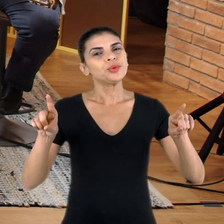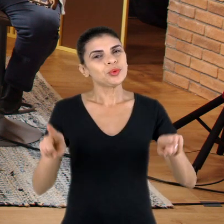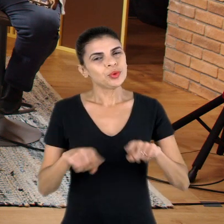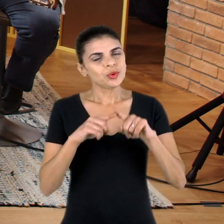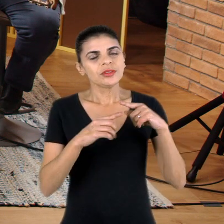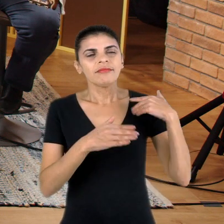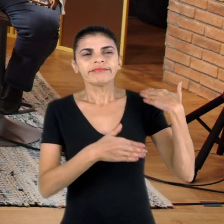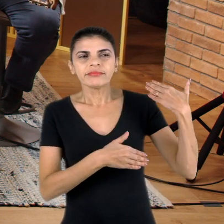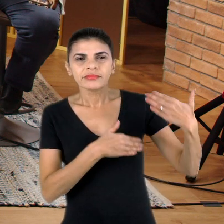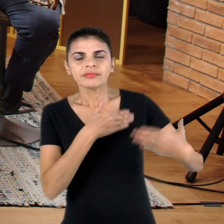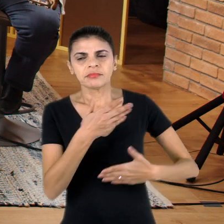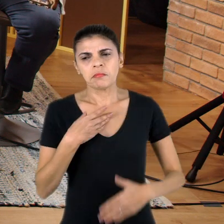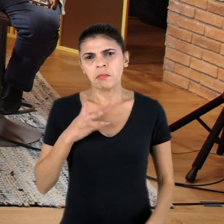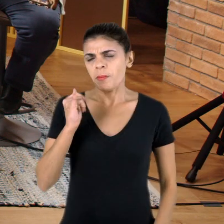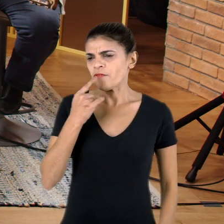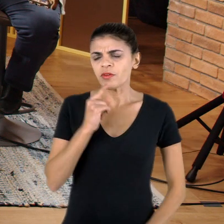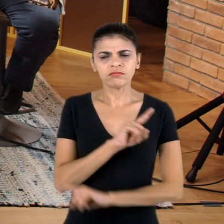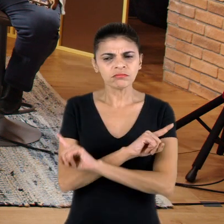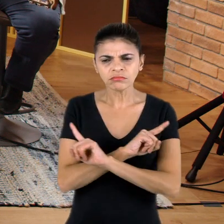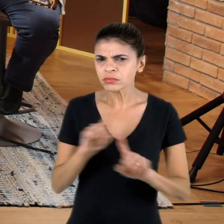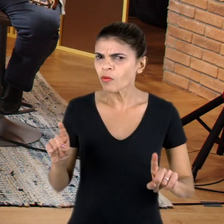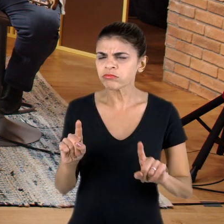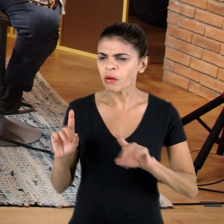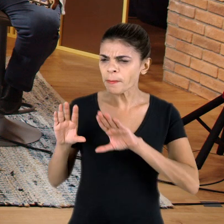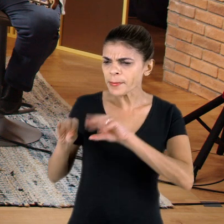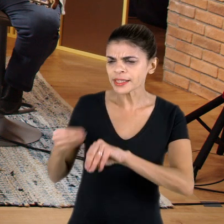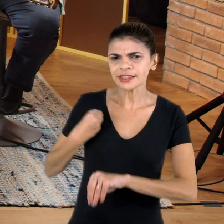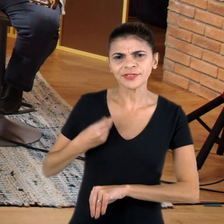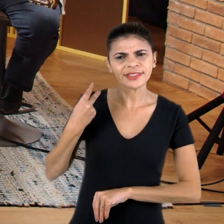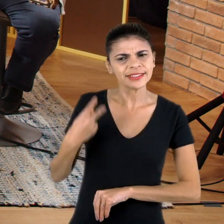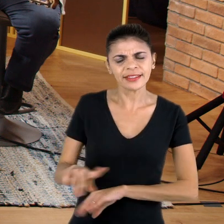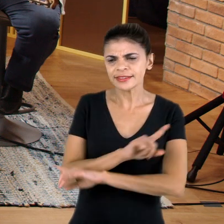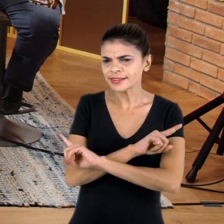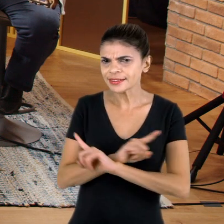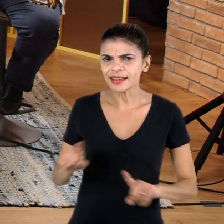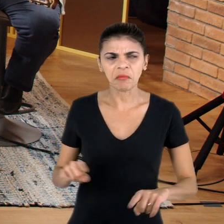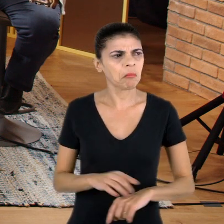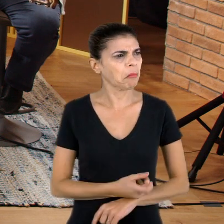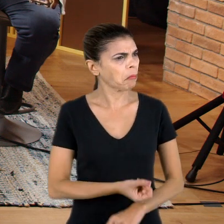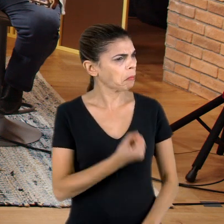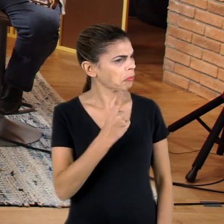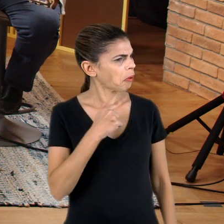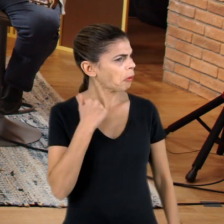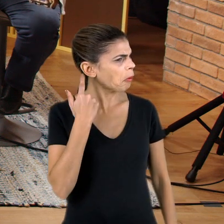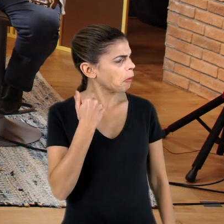E aí, o meu pai falou: "Não vai fazer isso!" Aí... - Olha que loucura! Pois é, e ele falou: "Não, não!